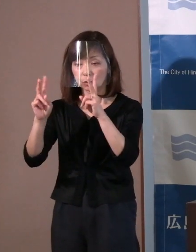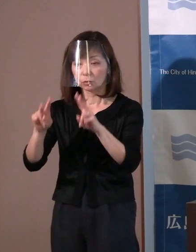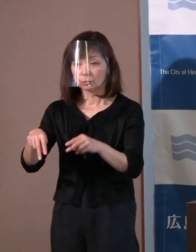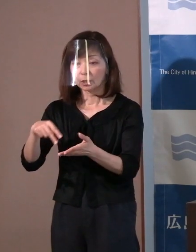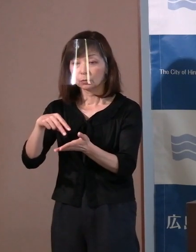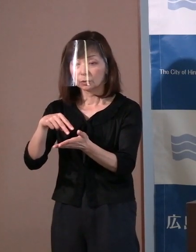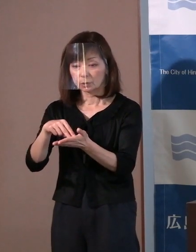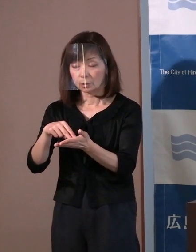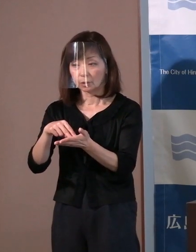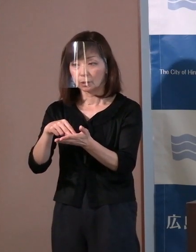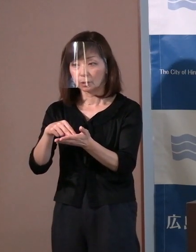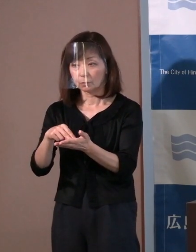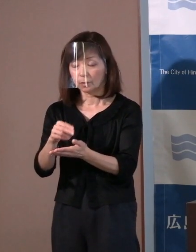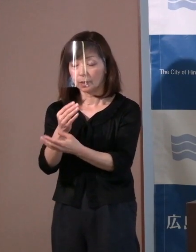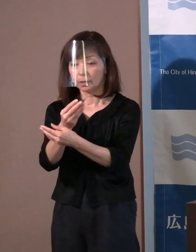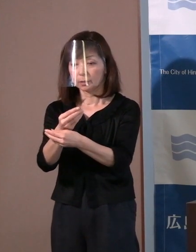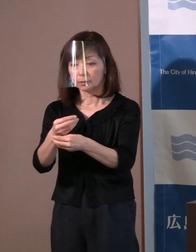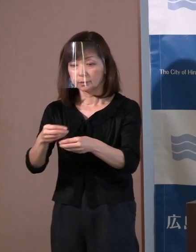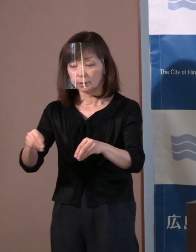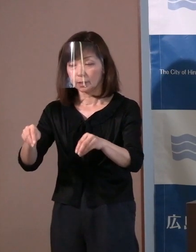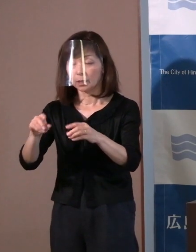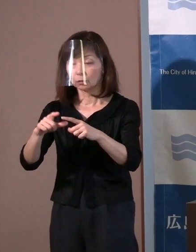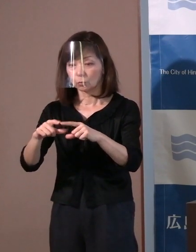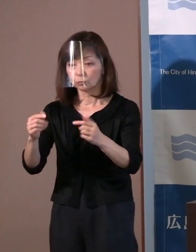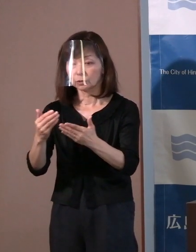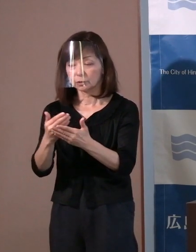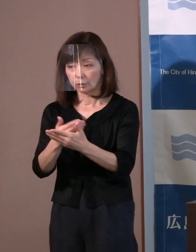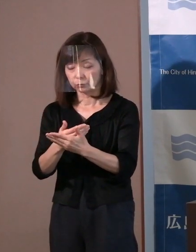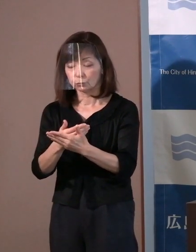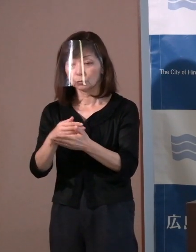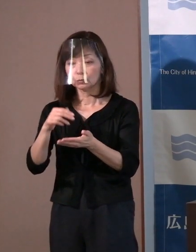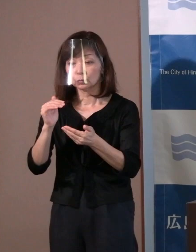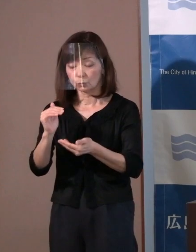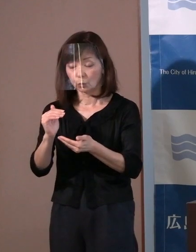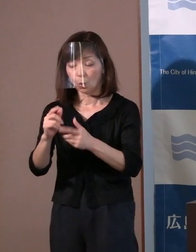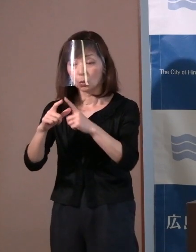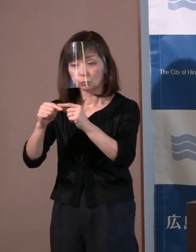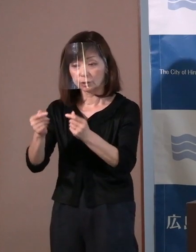引き続きしっかり 求めていくということでしょうか｡ (市長)もちろんです｡はい｡